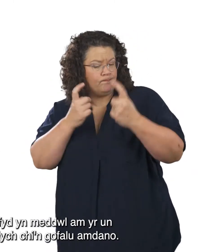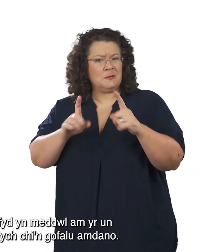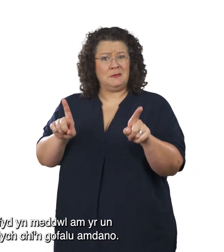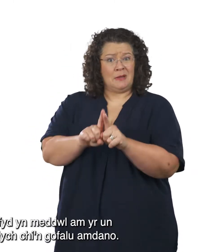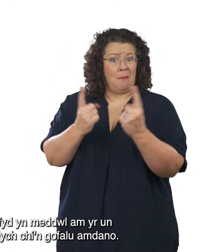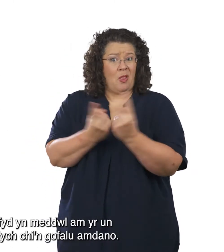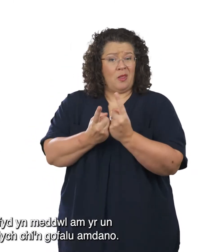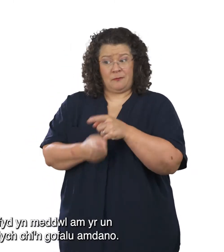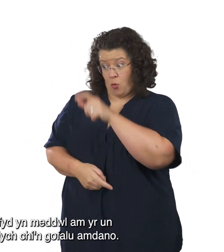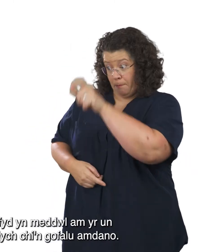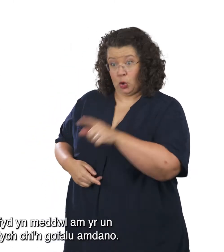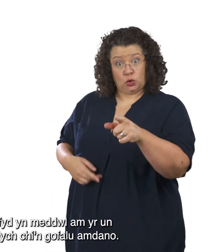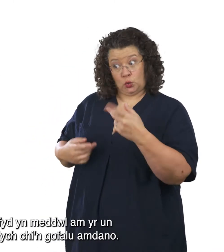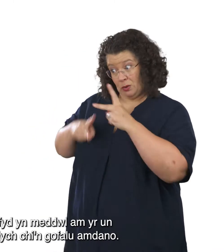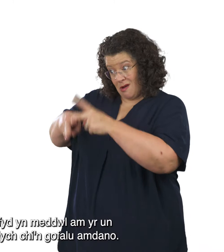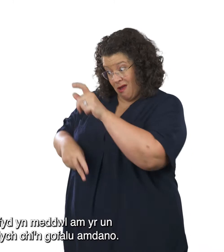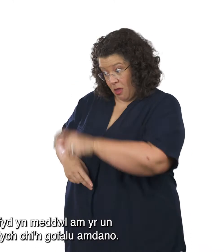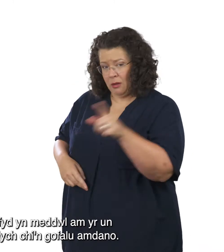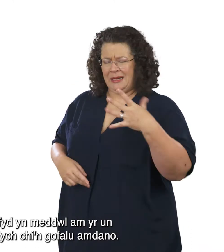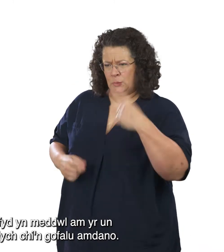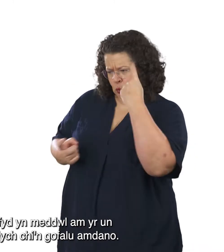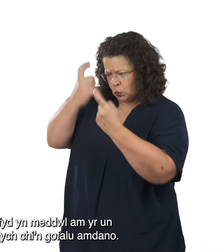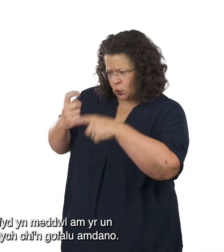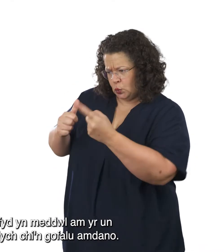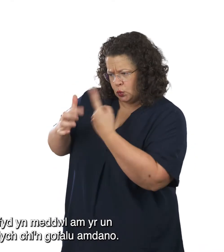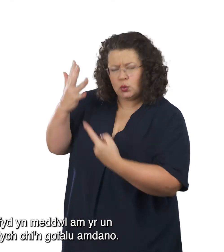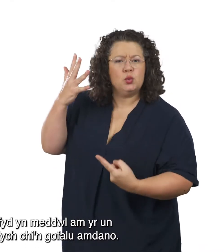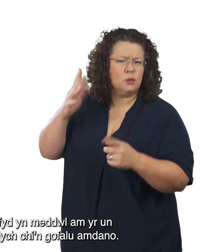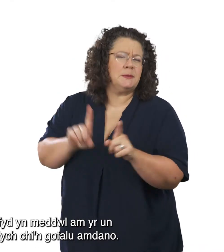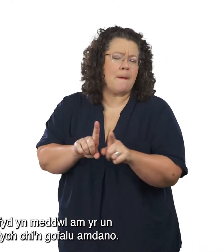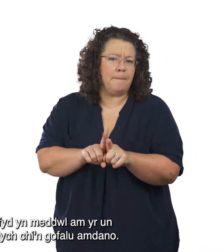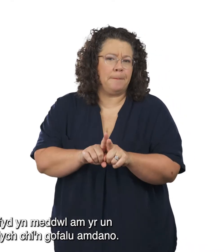Mae cynghorau hefyd yn meddwl am yr un pethau i'r person rydych chi'n gofalu amdano.